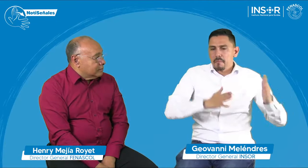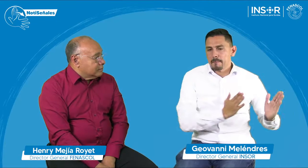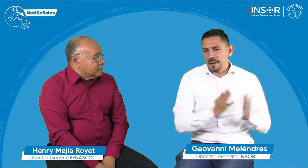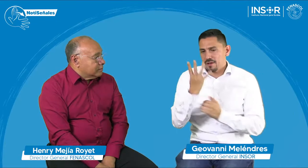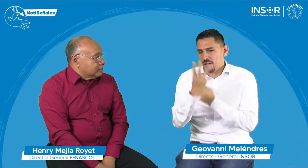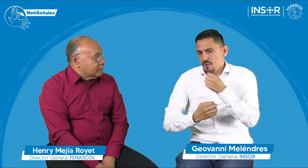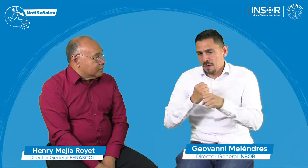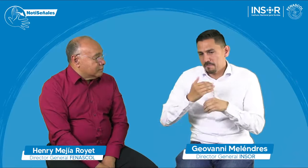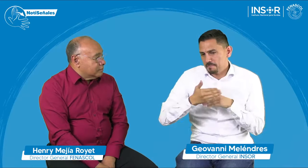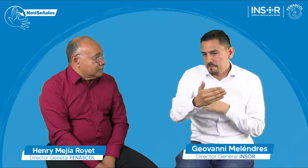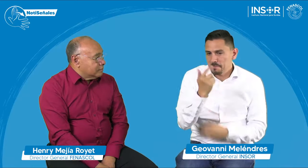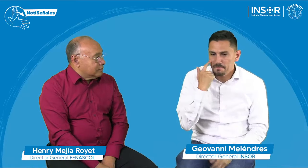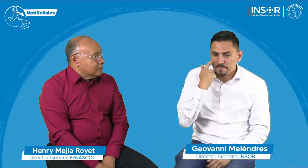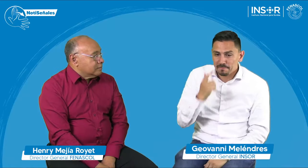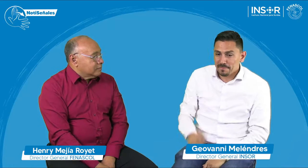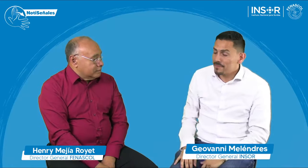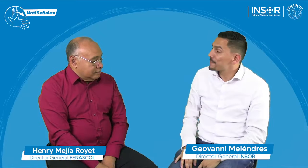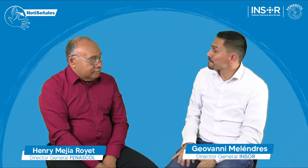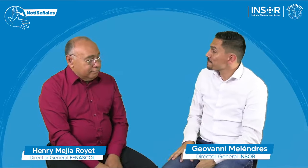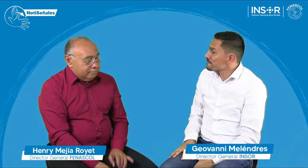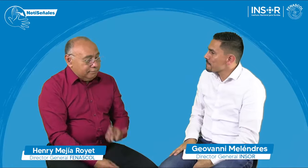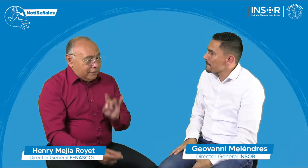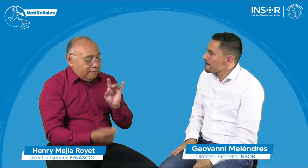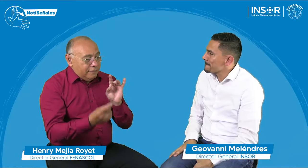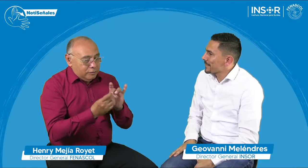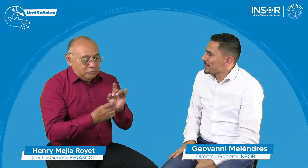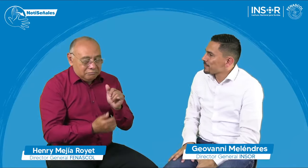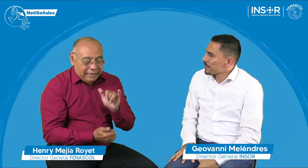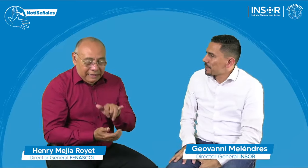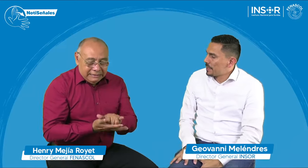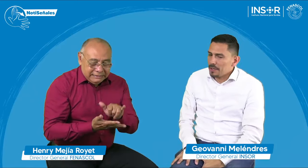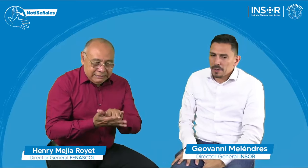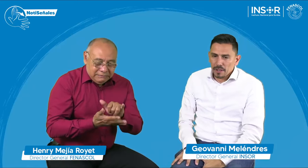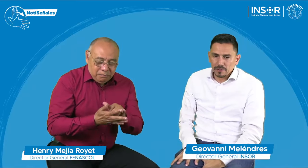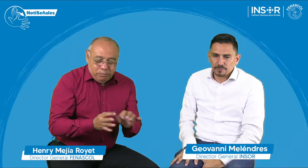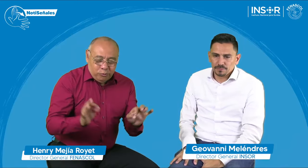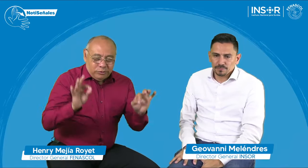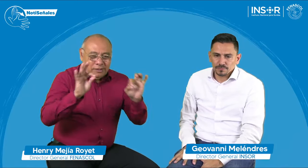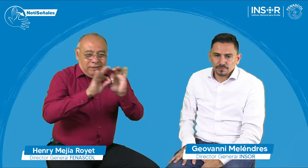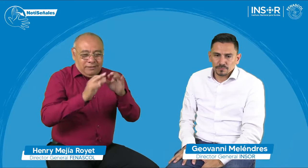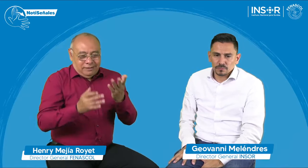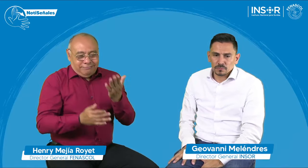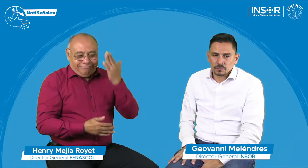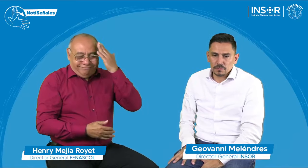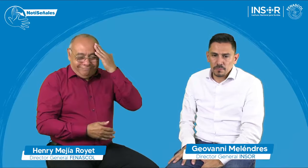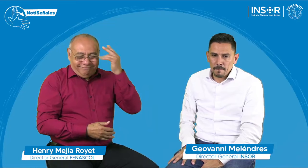compartiendo y socializando analizando precisamente todos estos temas para estos cuatro